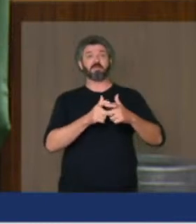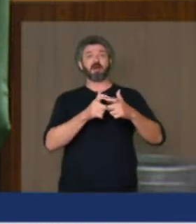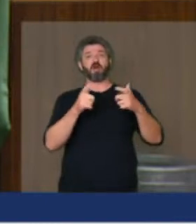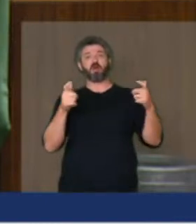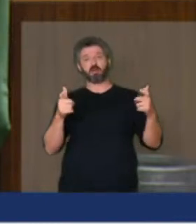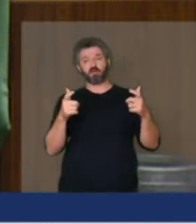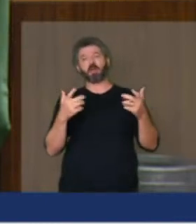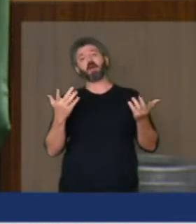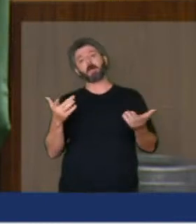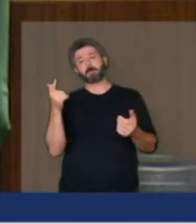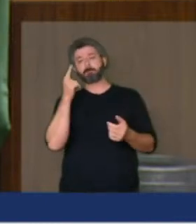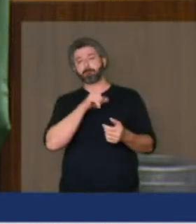MÊS DE JULHO. E COMO DISSE MUITO BEM O DEPUTADO JÚ LIO,